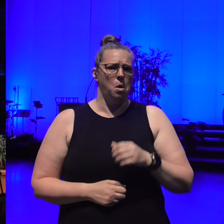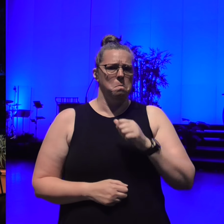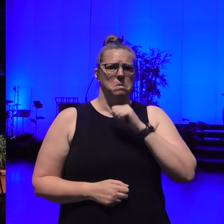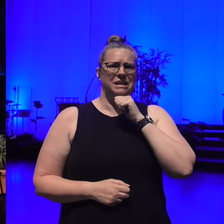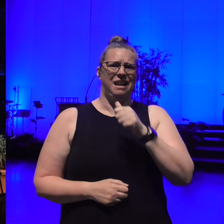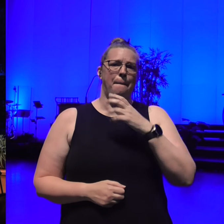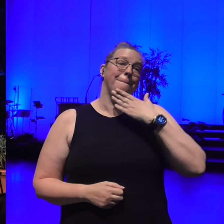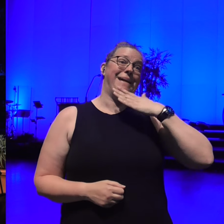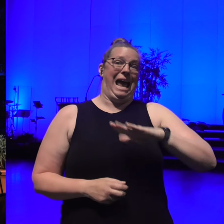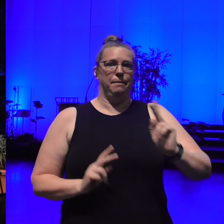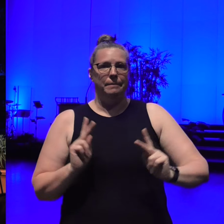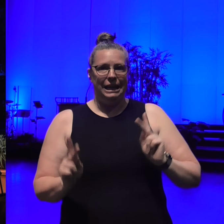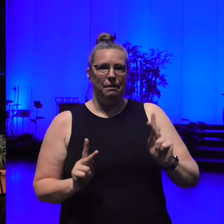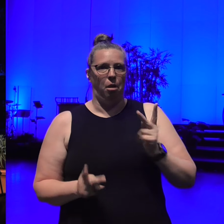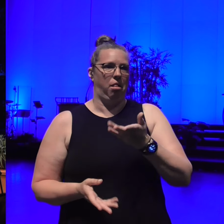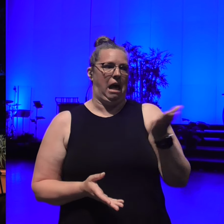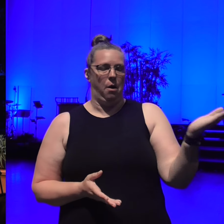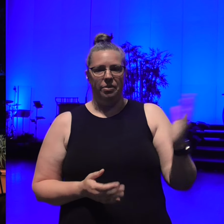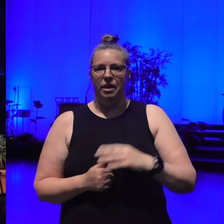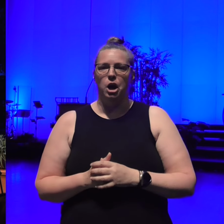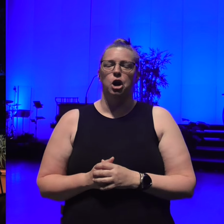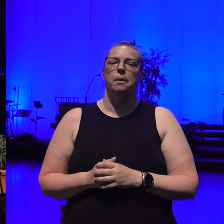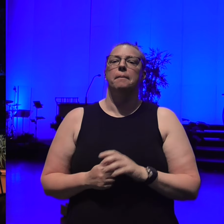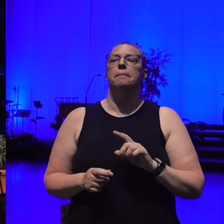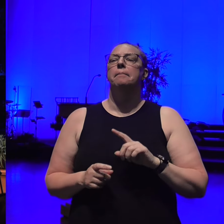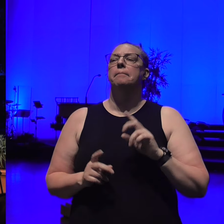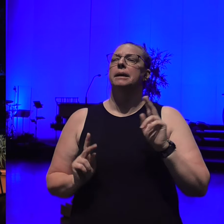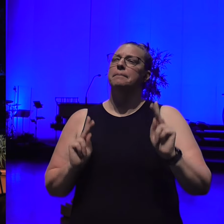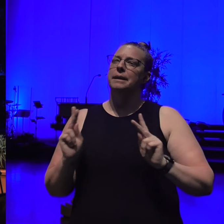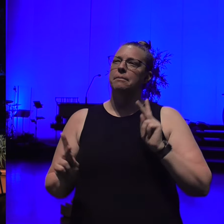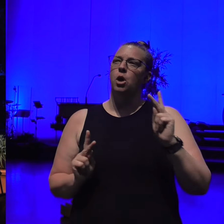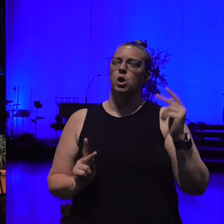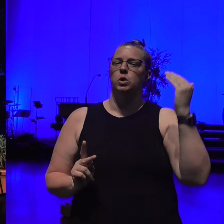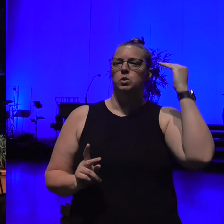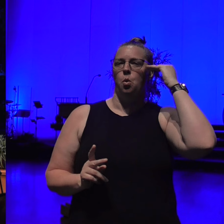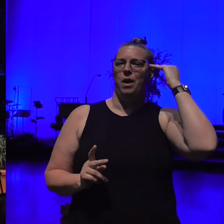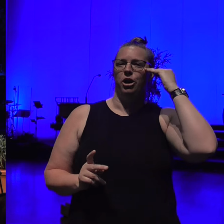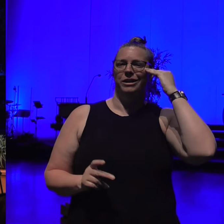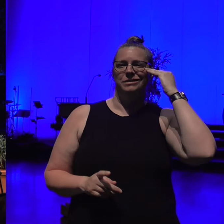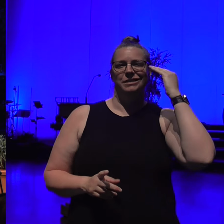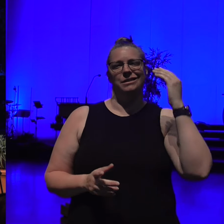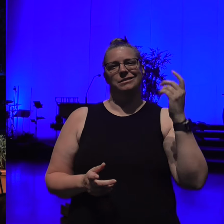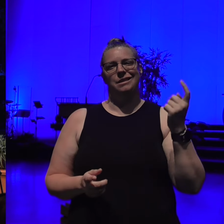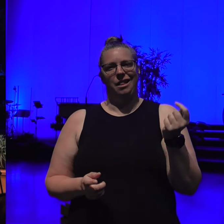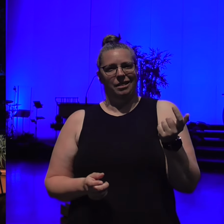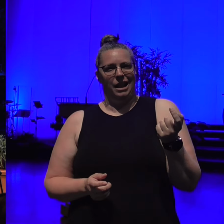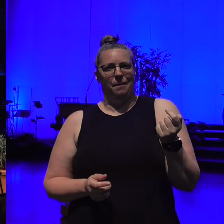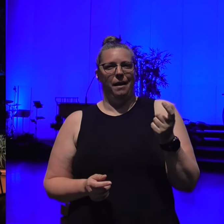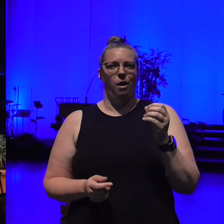Es solo que hay personas que tienen una conciencia un poco fuera de lugar Tienen una historia que no